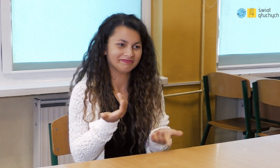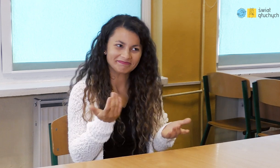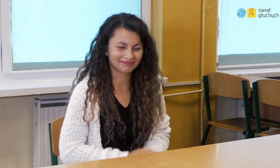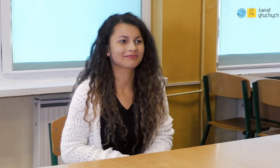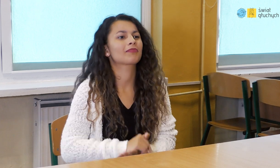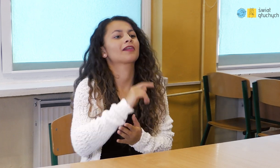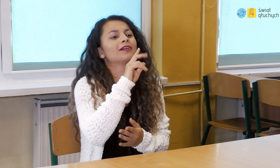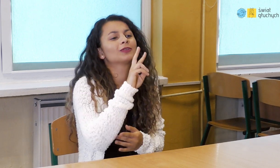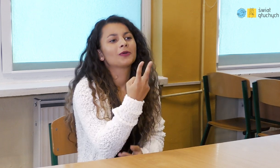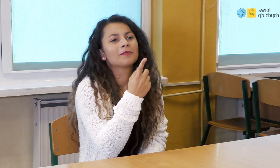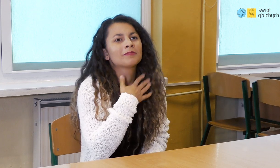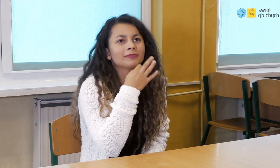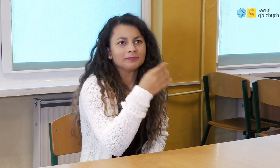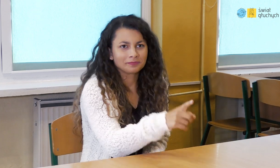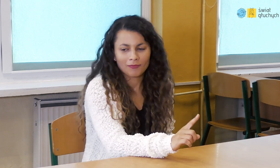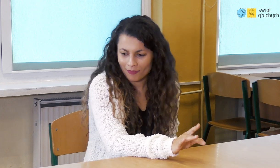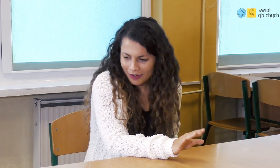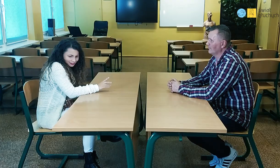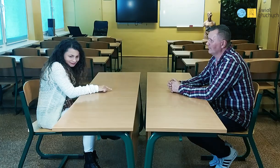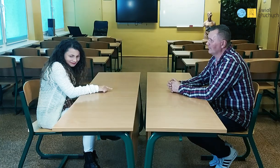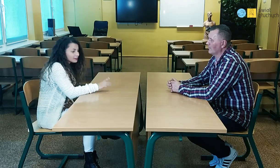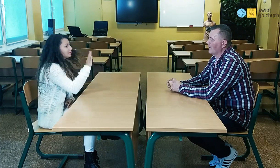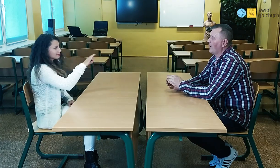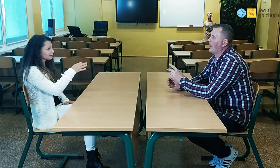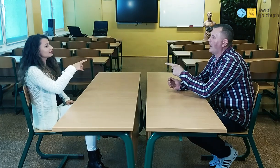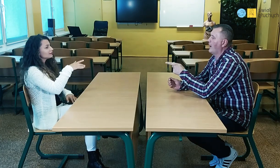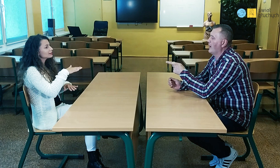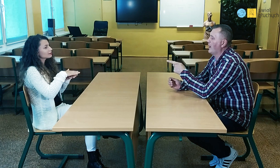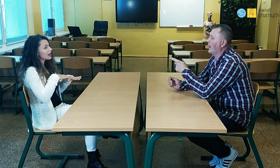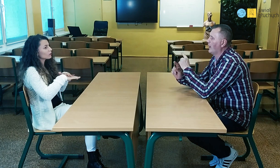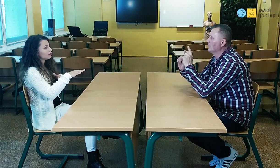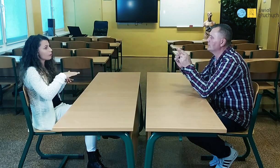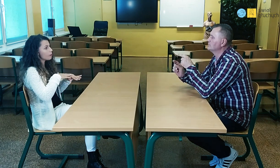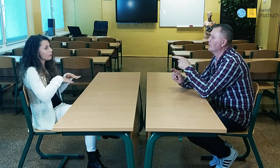Mam drugie pytanie? O zawód?